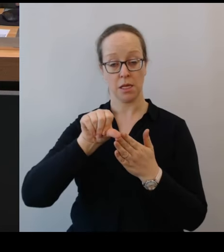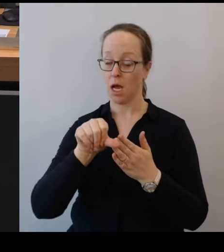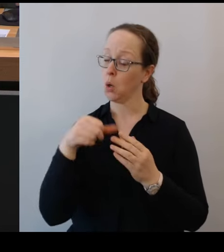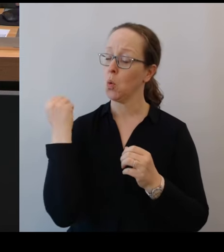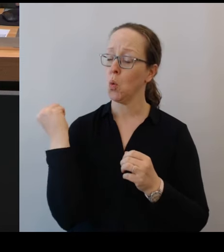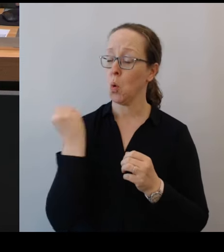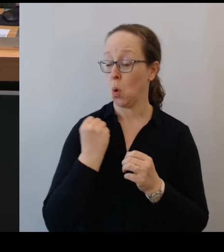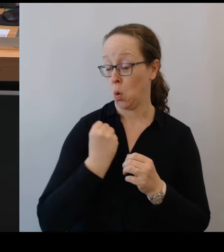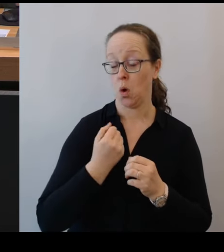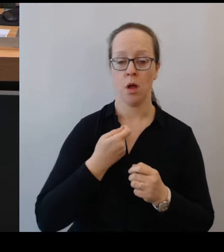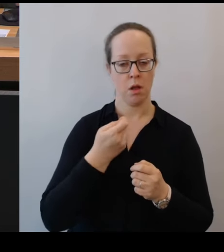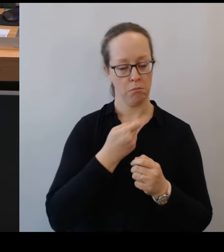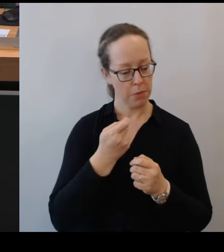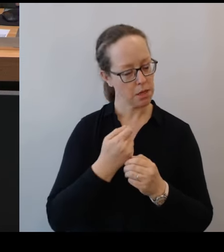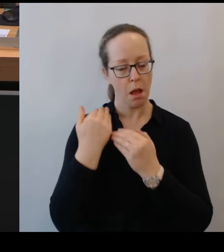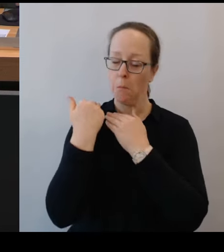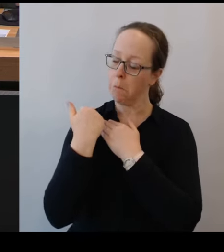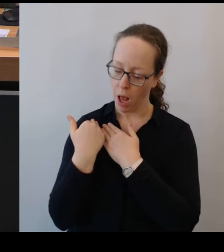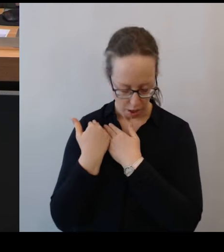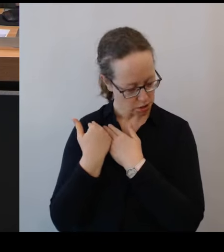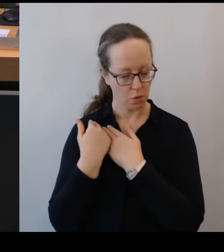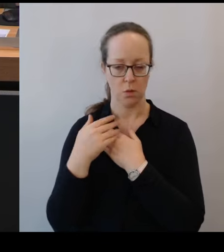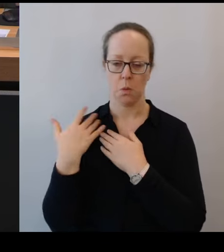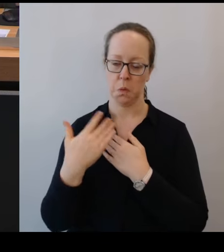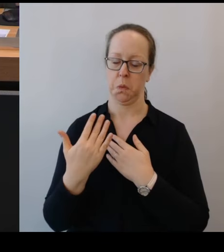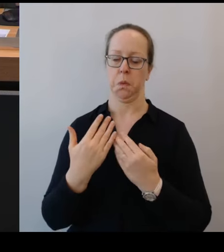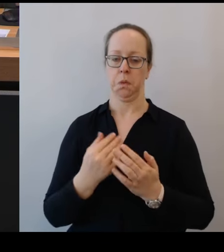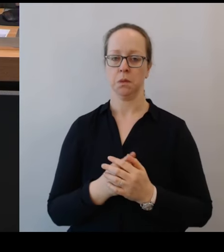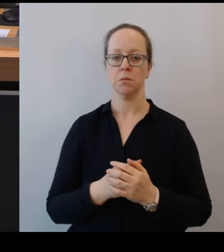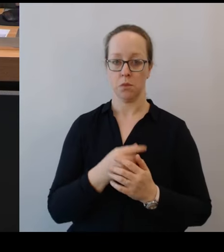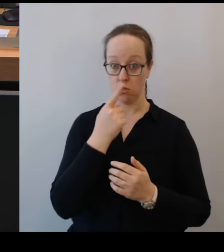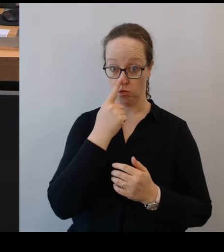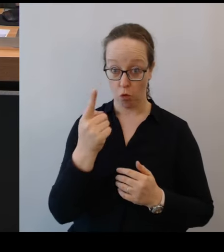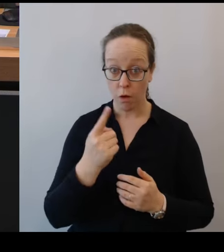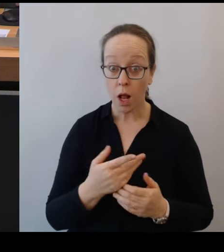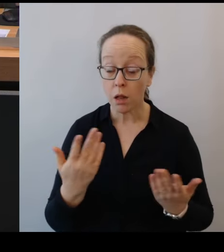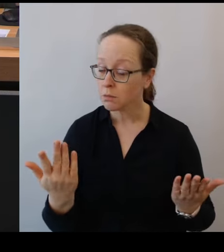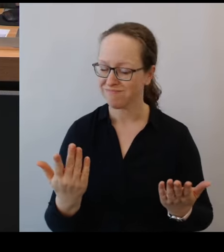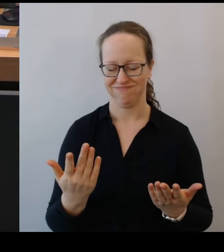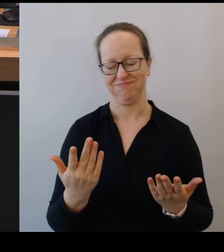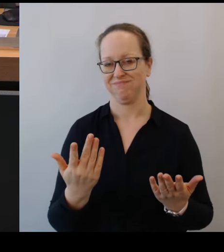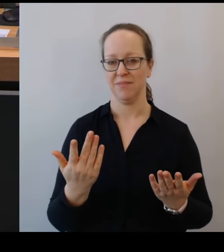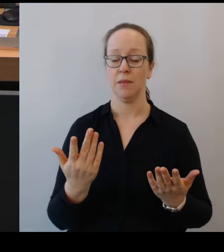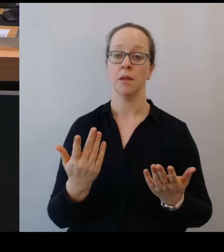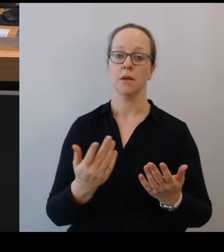Und es ist ehrlicherweise kein Zufall, dass das nun vor allem Immobilienkonzerne wie Vonovia, Deutsche Wohnen oder Adler trifft,